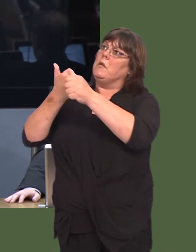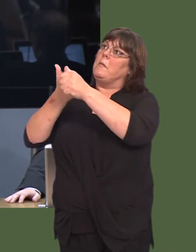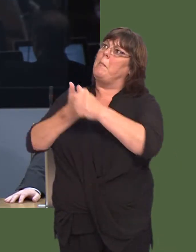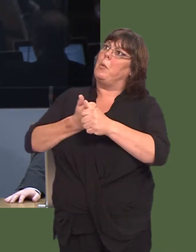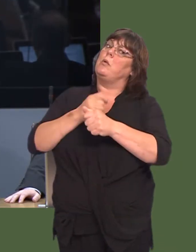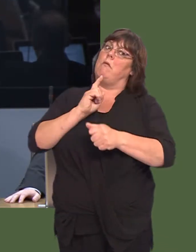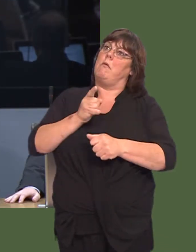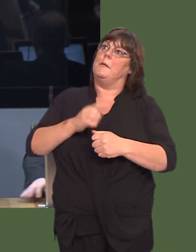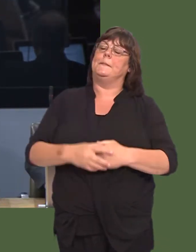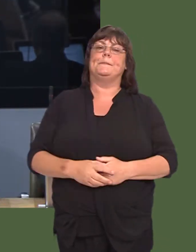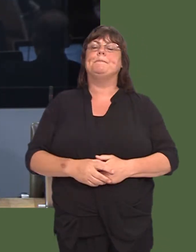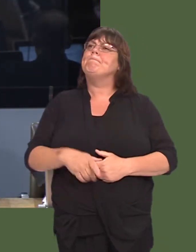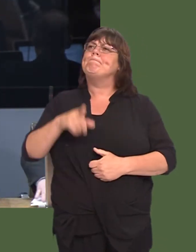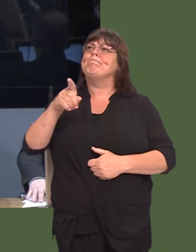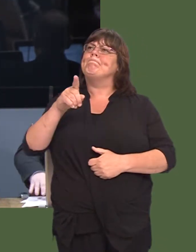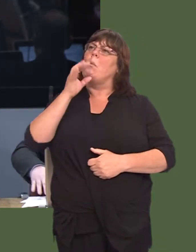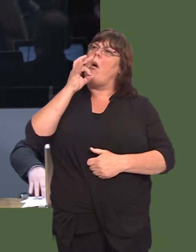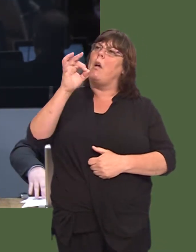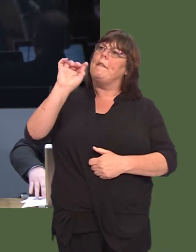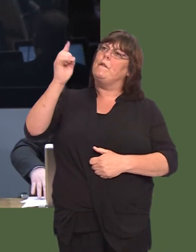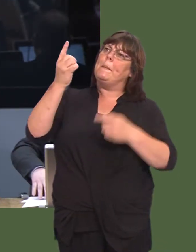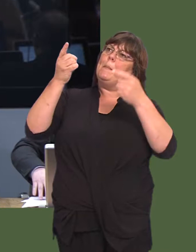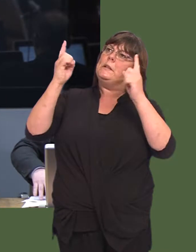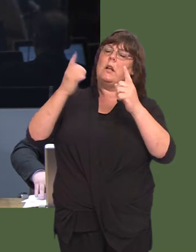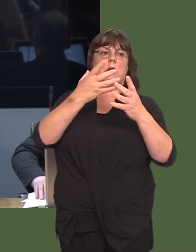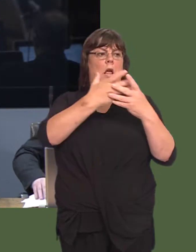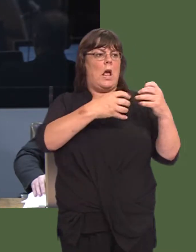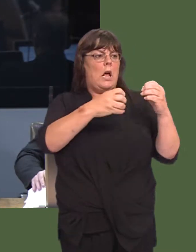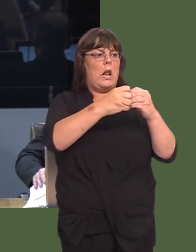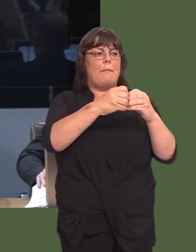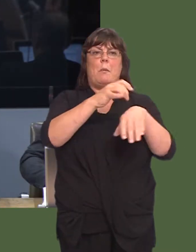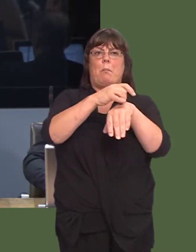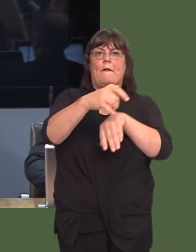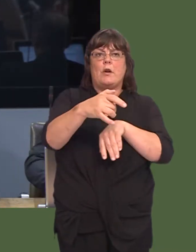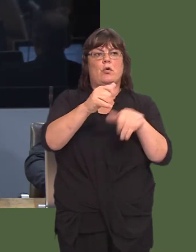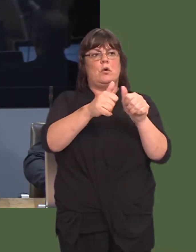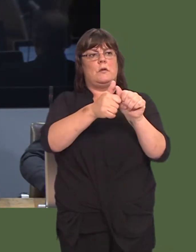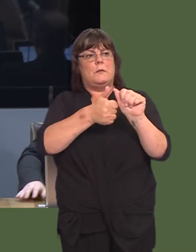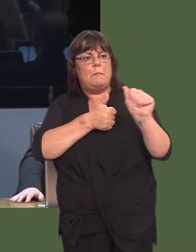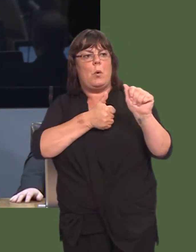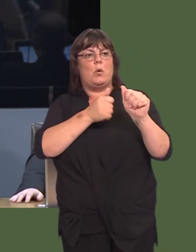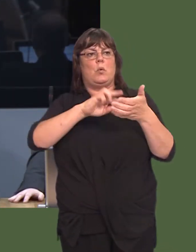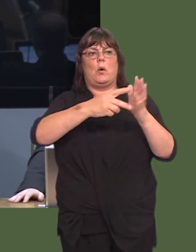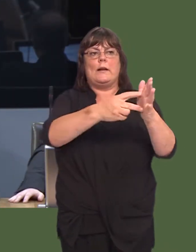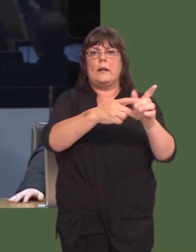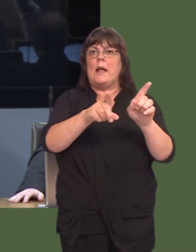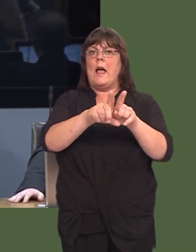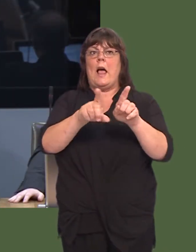A ydyír Prif Weinidog yn cytuno bod angen iín clybiau aín sefydliadau chwaraeon proffesiynol ni, yn ogystal ‚ chwaraeon llawr gwlad, allu bwydo mewn rwan i greu y strategaeth